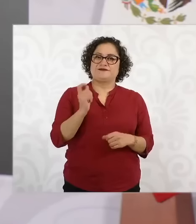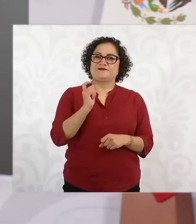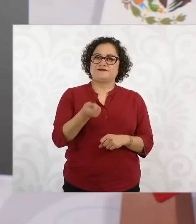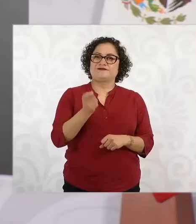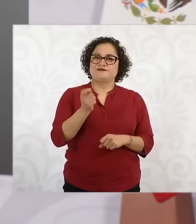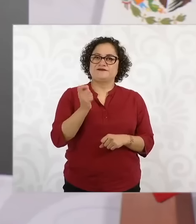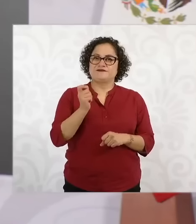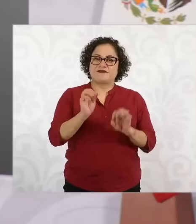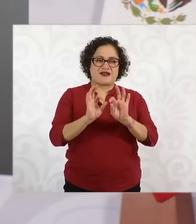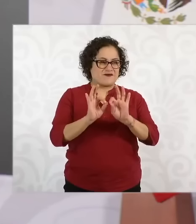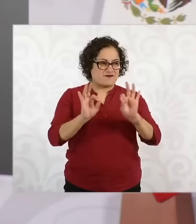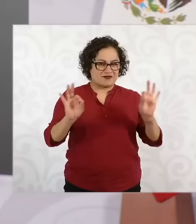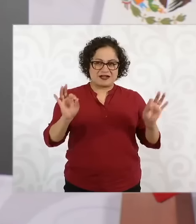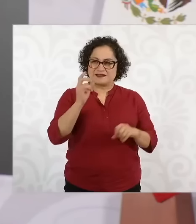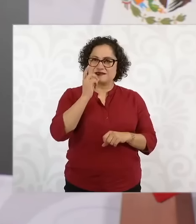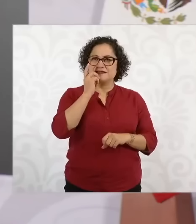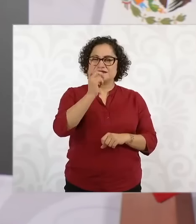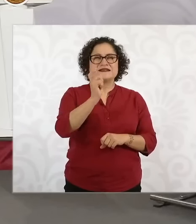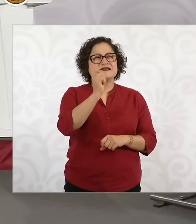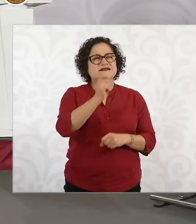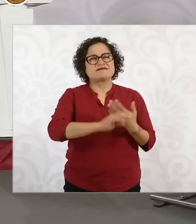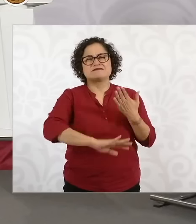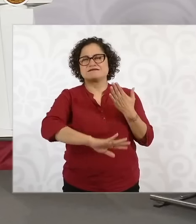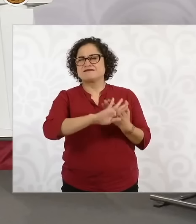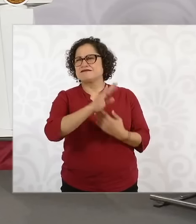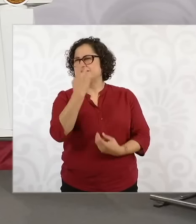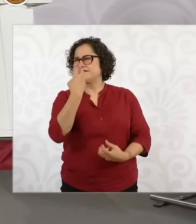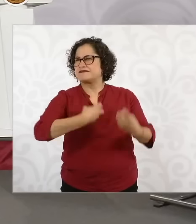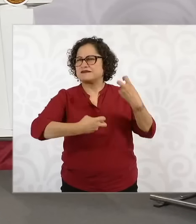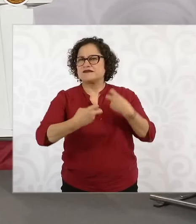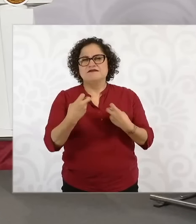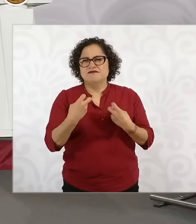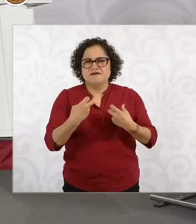más allá de la crítica hacia nosotros,